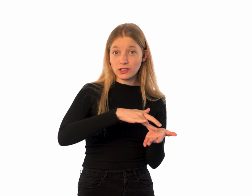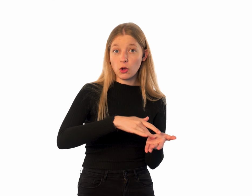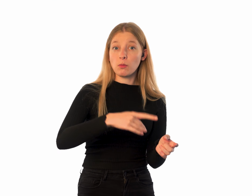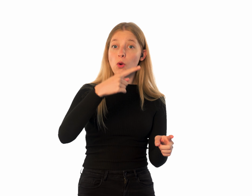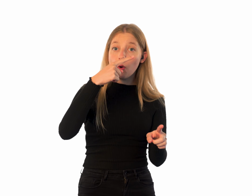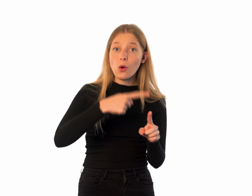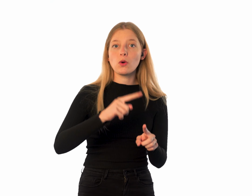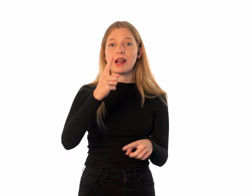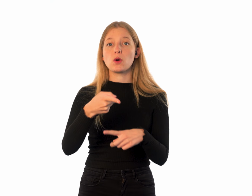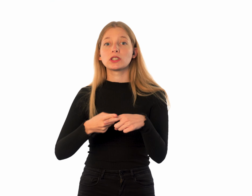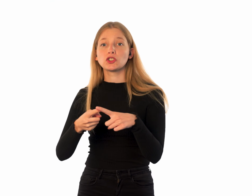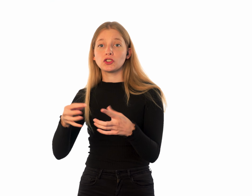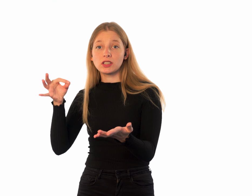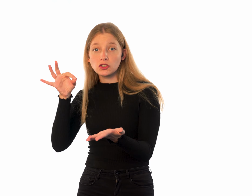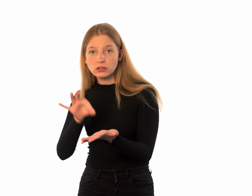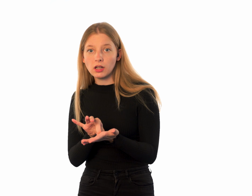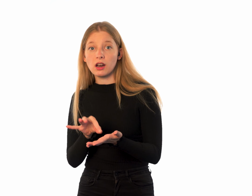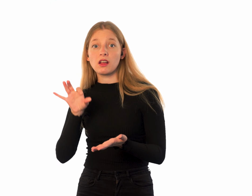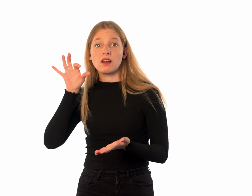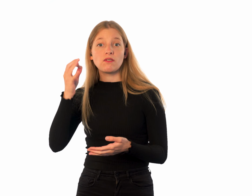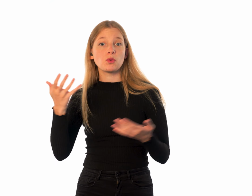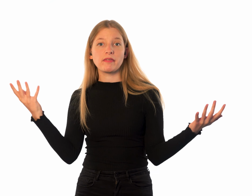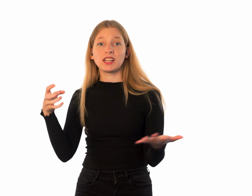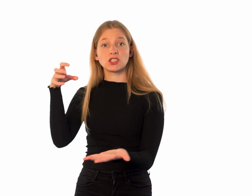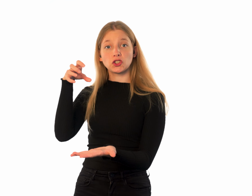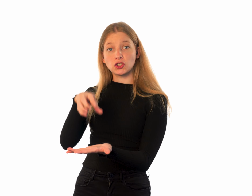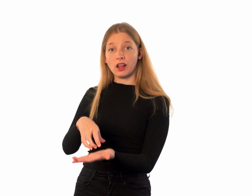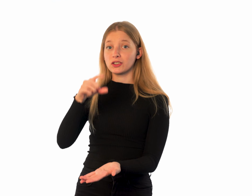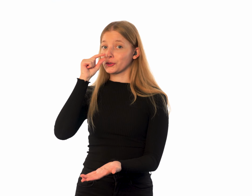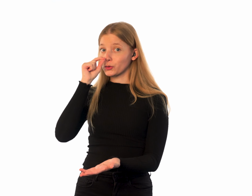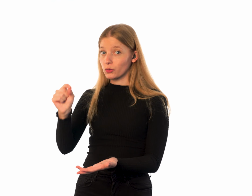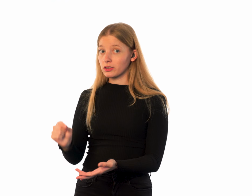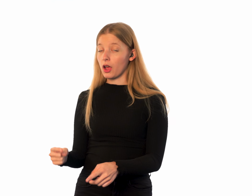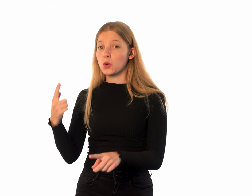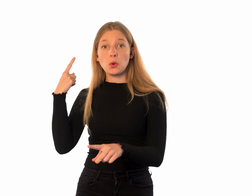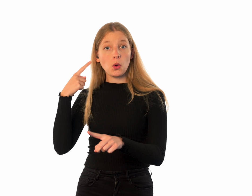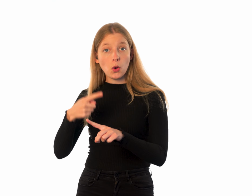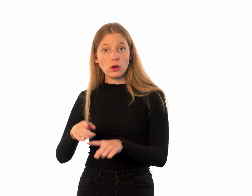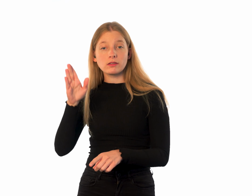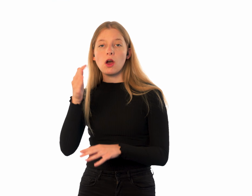der Schnittstelle zwischen dem Ballungsraum Stuttgart und dem